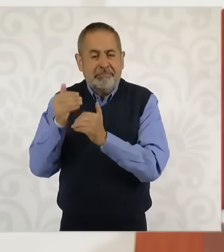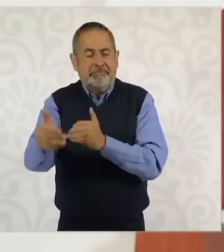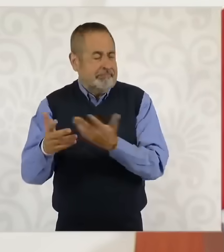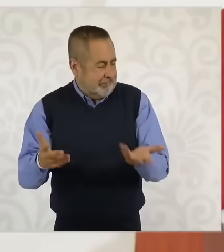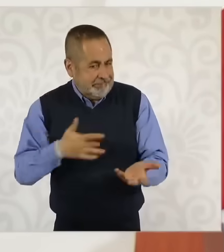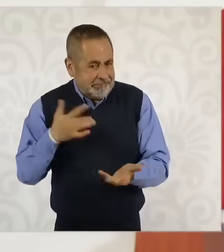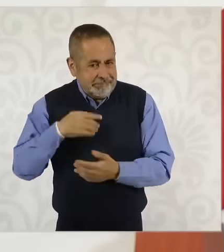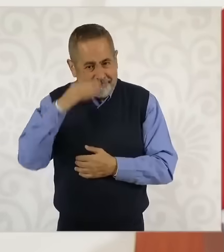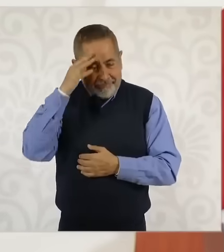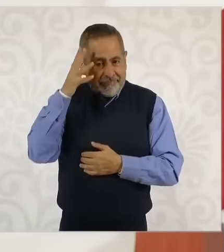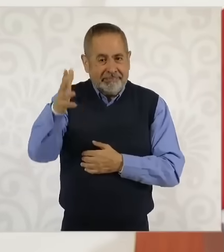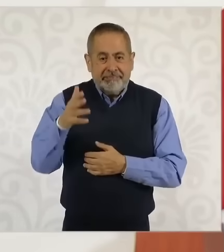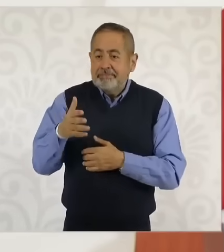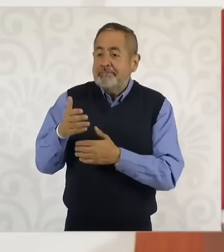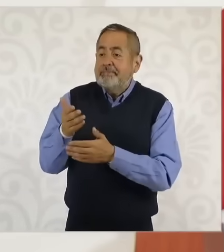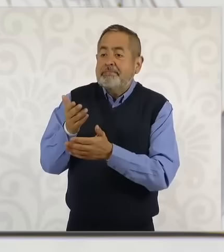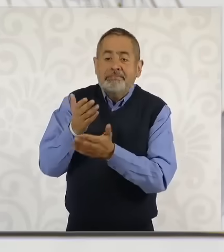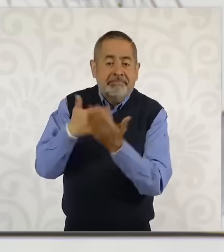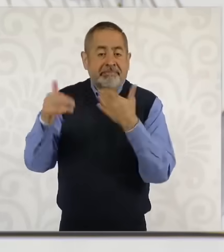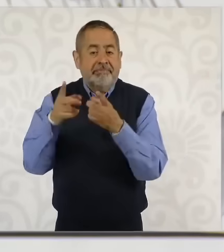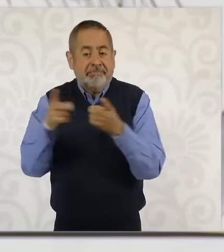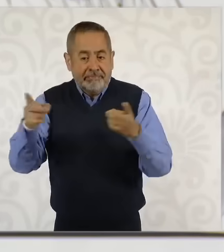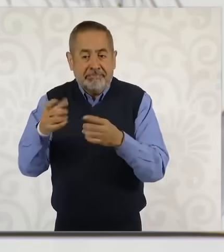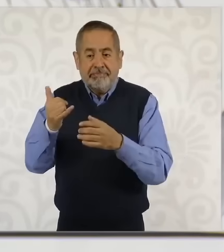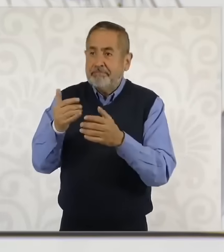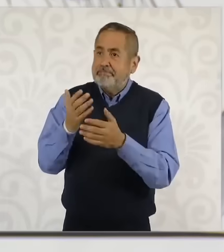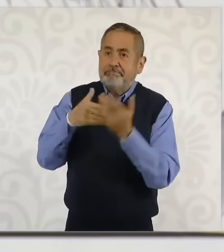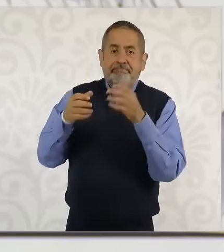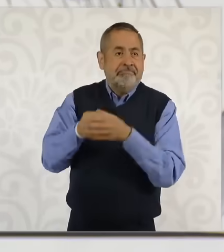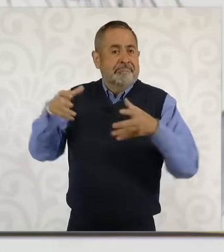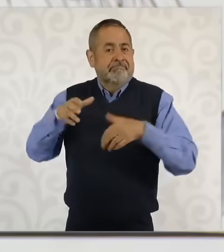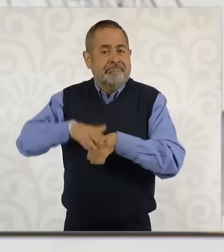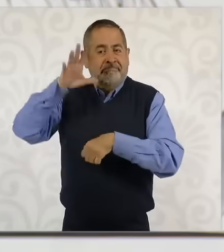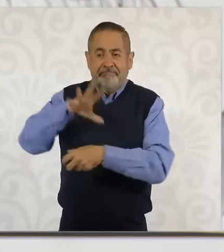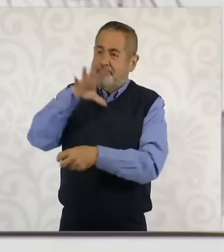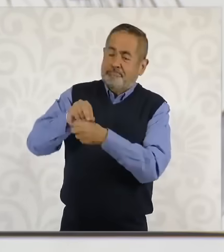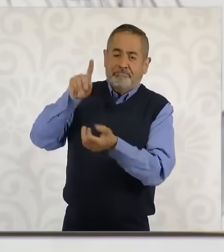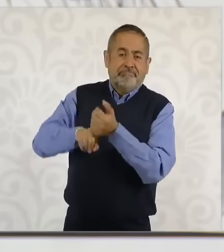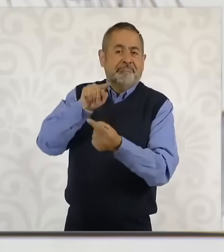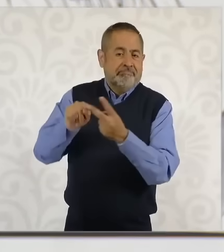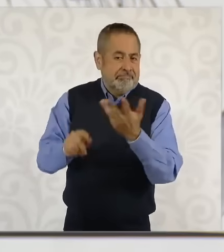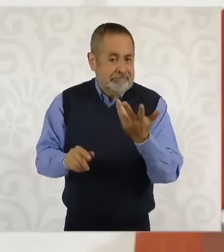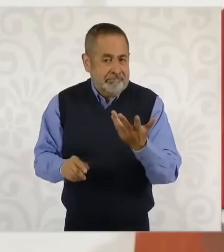no solamente es el crecimiento, sino el desarrollo integral del país. Eh, pero son buenos números,